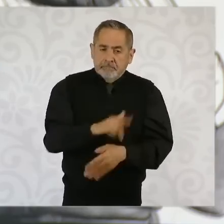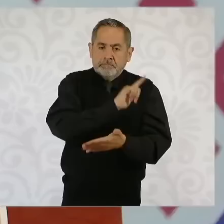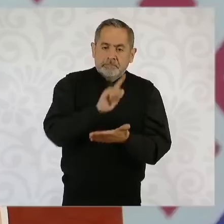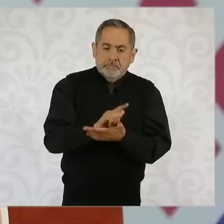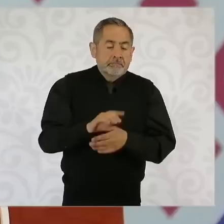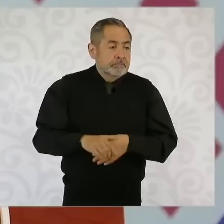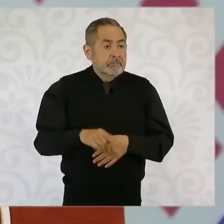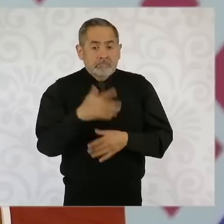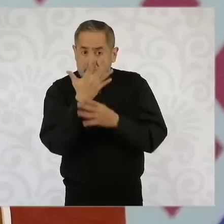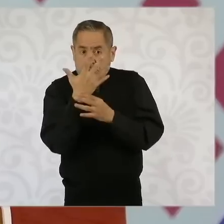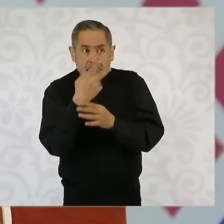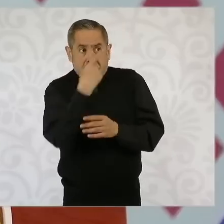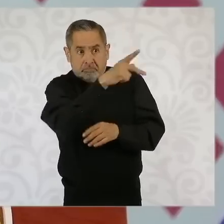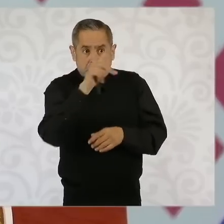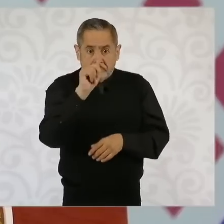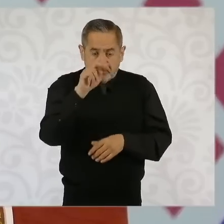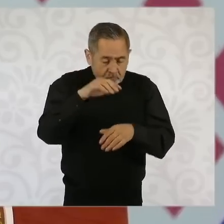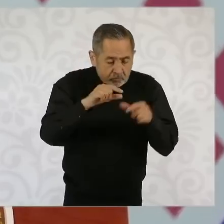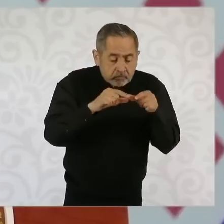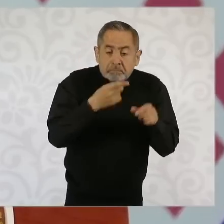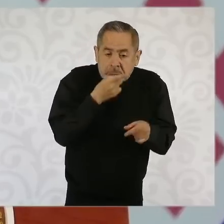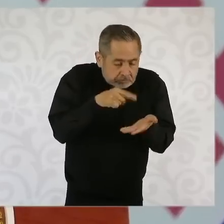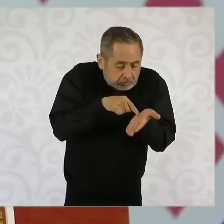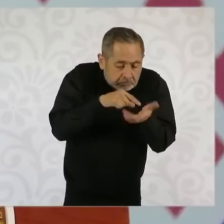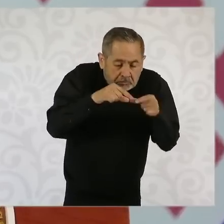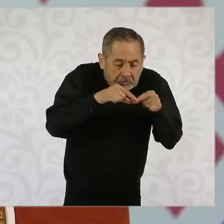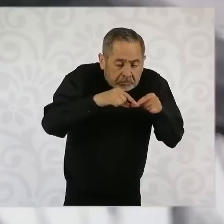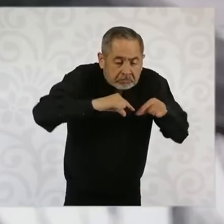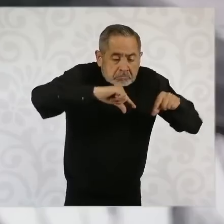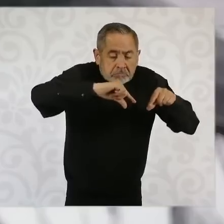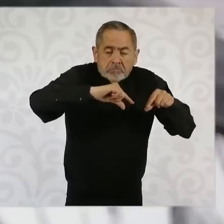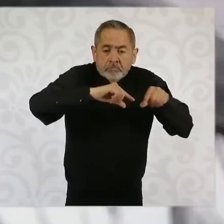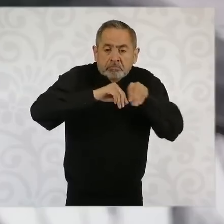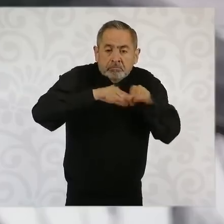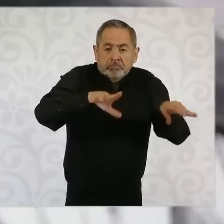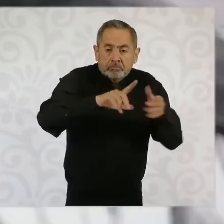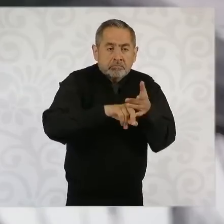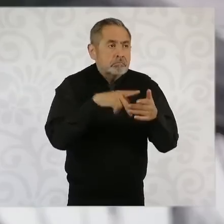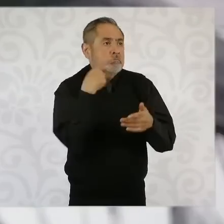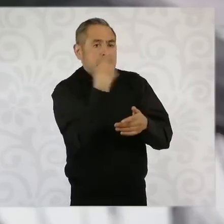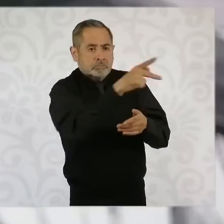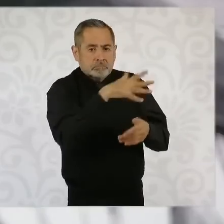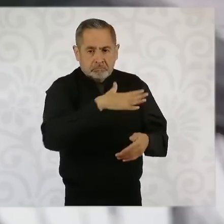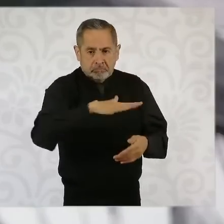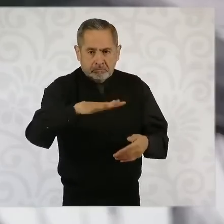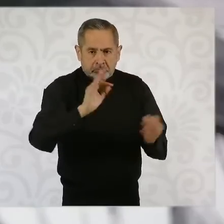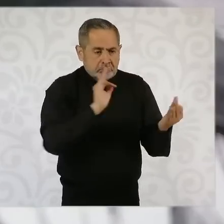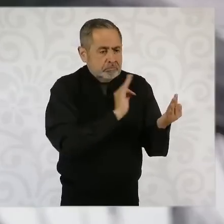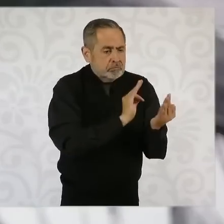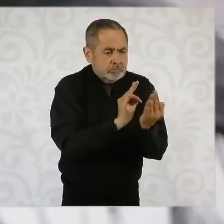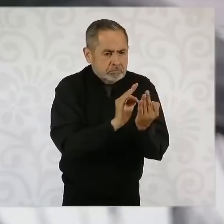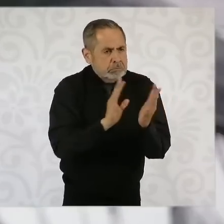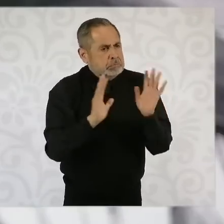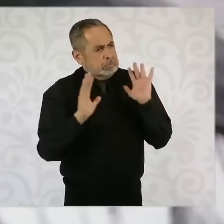dice plataforma continental así fue publicado entonces tiene que cumplirse con eso que el